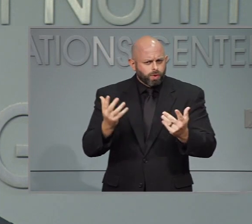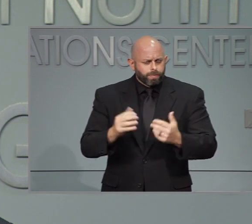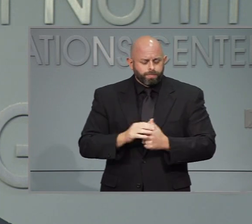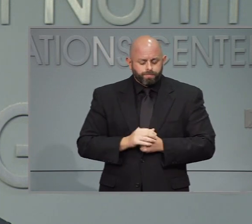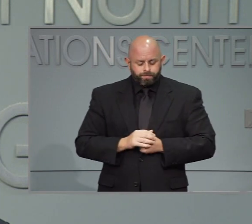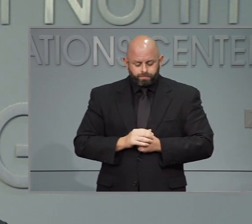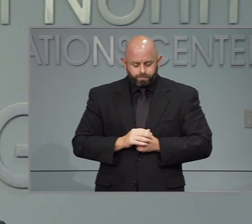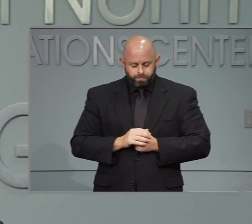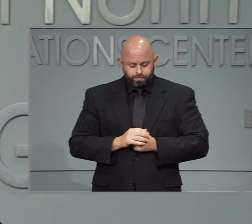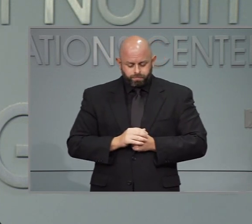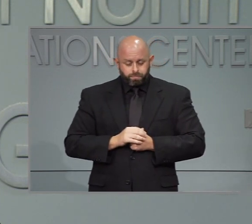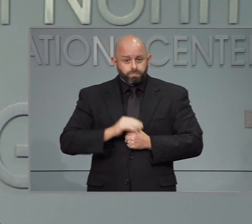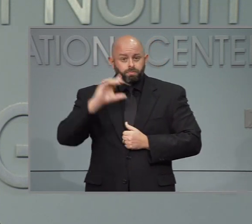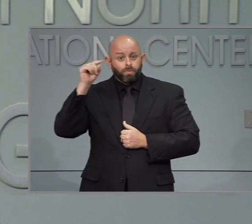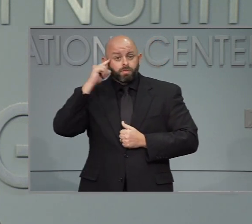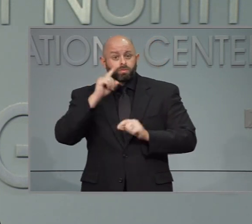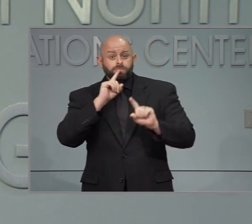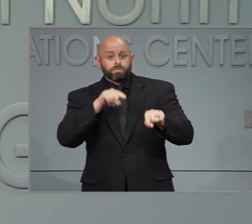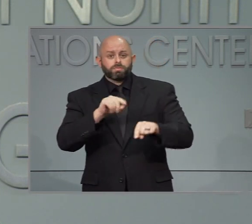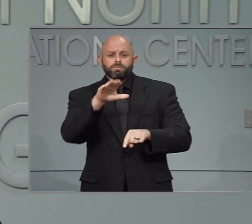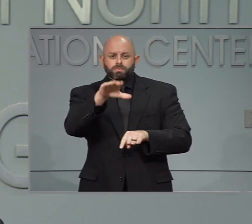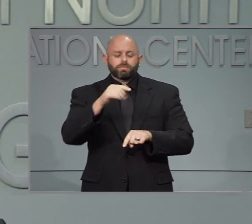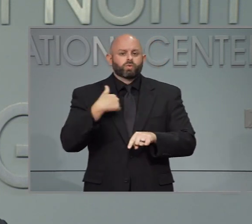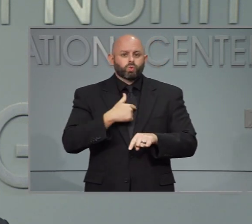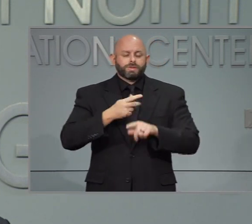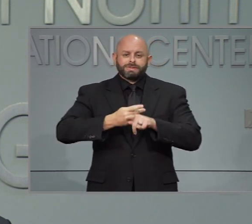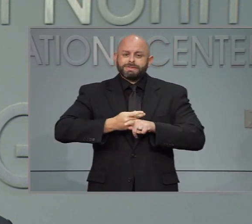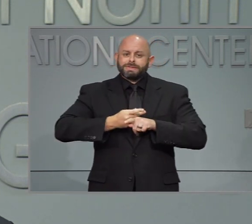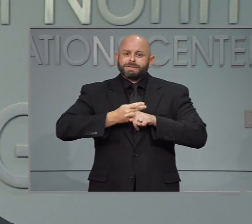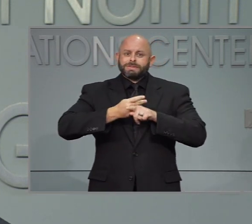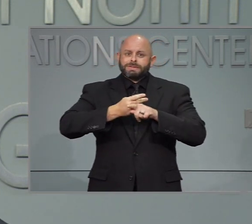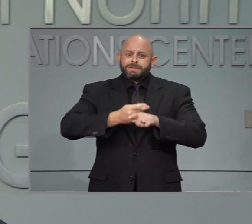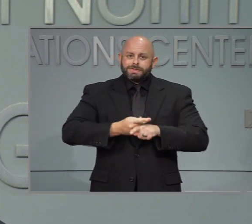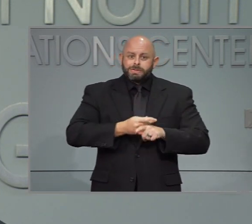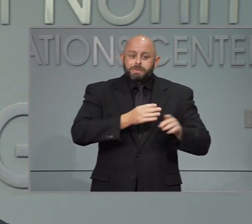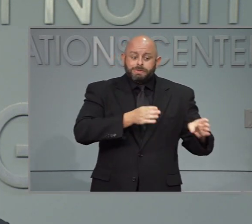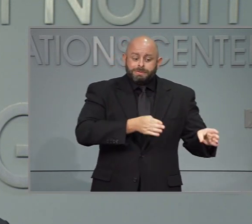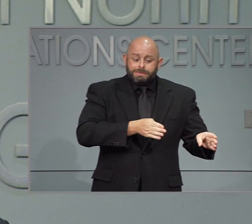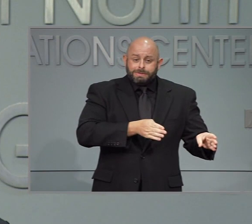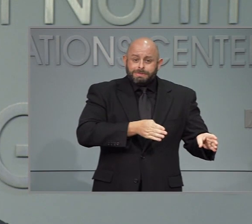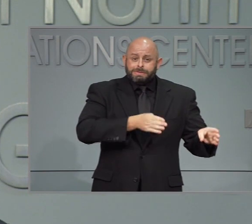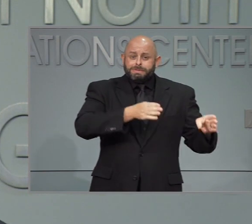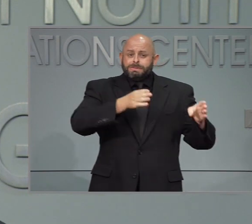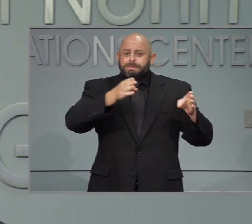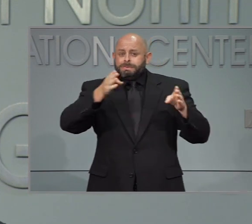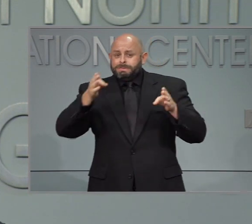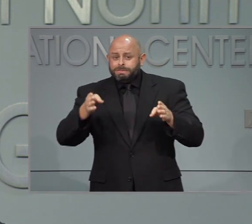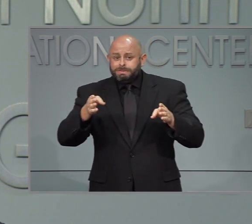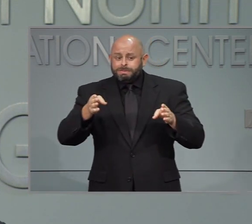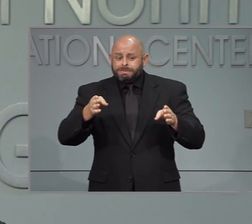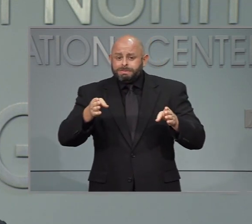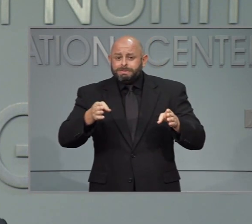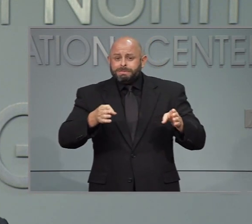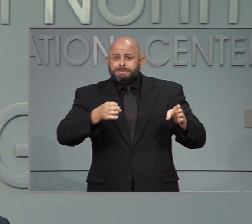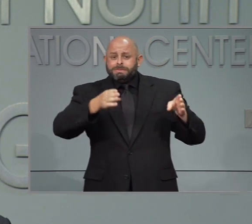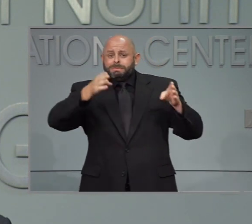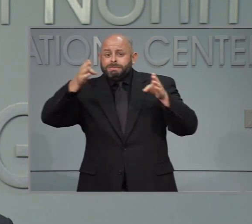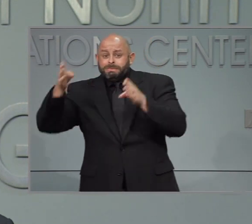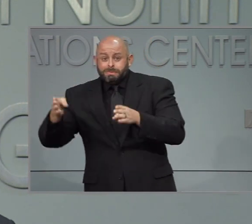Respuesta, una de las razones por la que estamos. Yendo hacia delante de una manera precavida is porque no